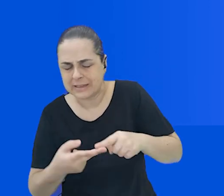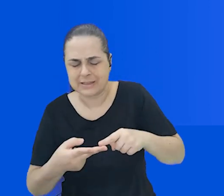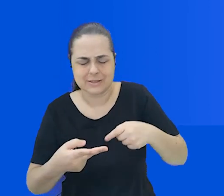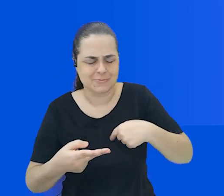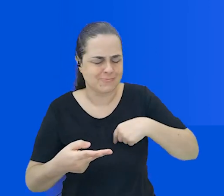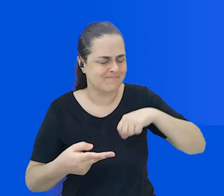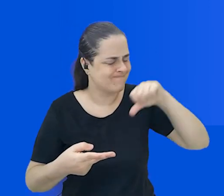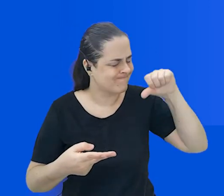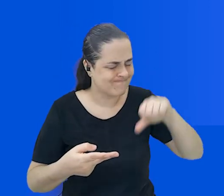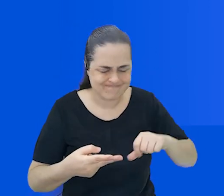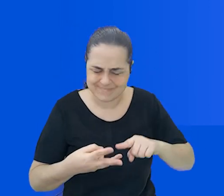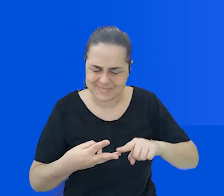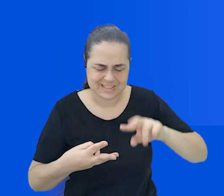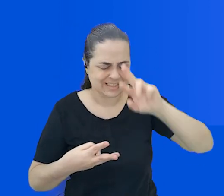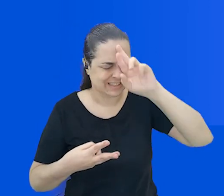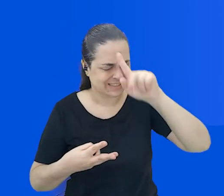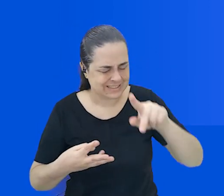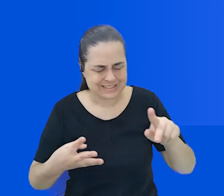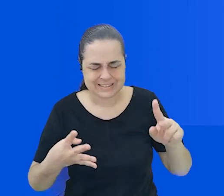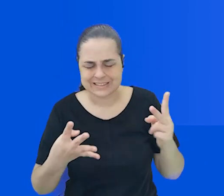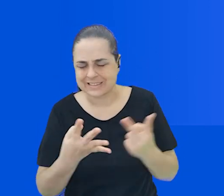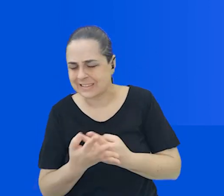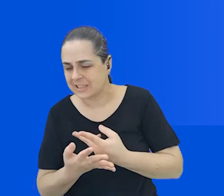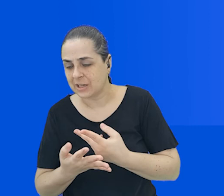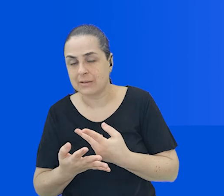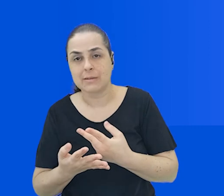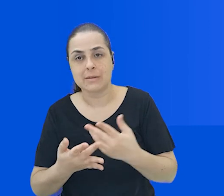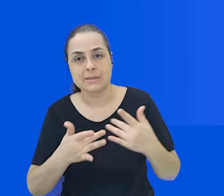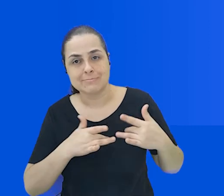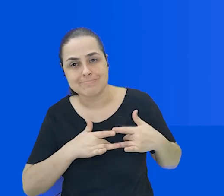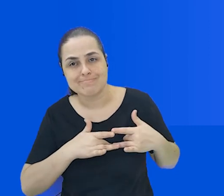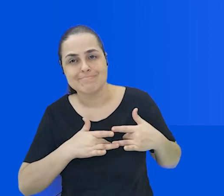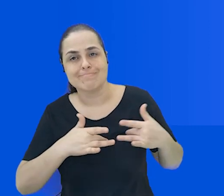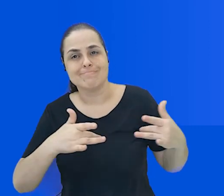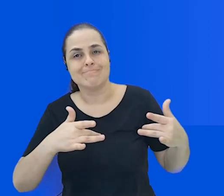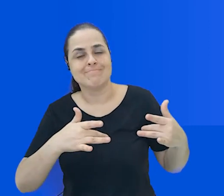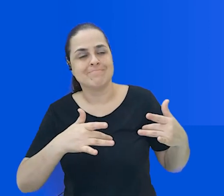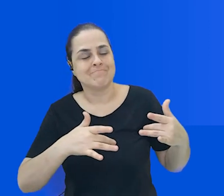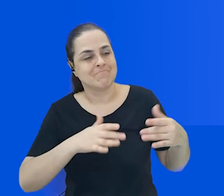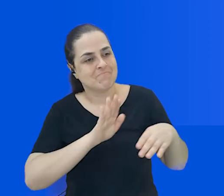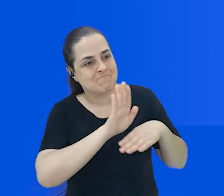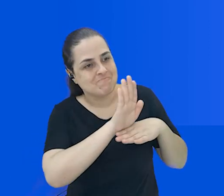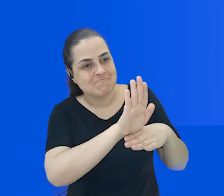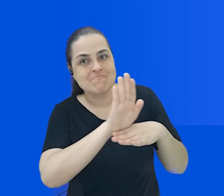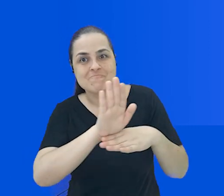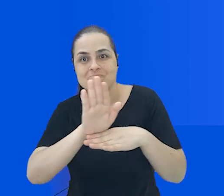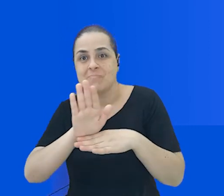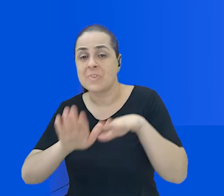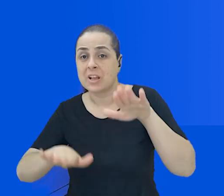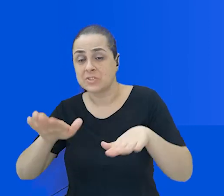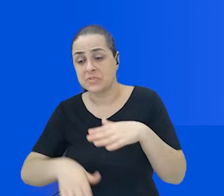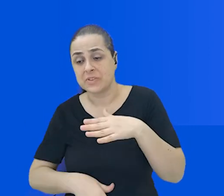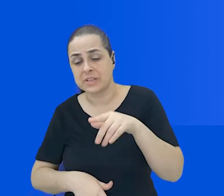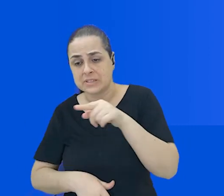É um primeiro ponto que a gente consegue ser generoso com o outro nas frustrações e nas atrapalhações desse outro.